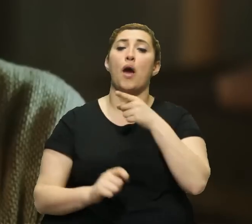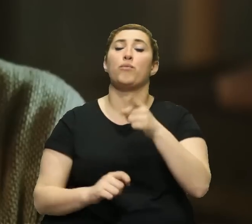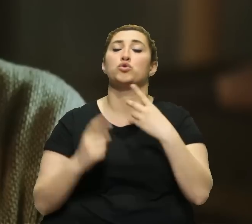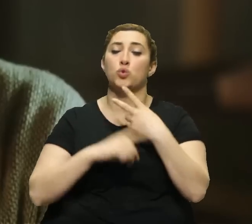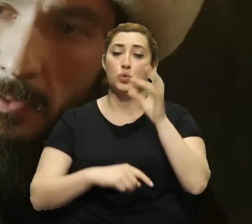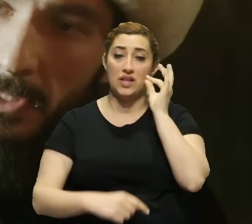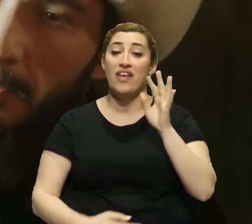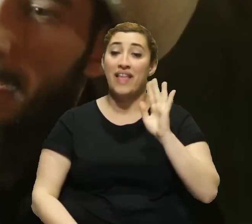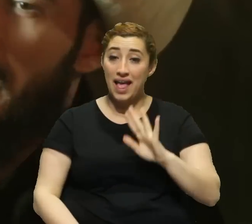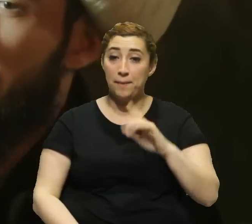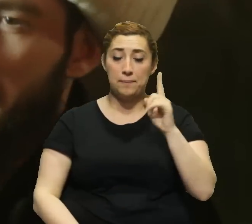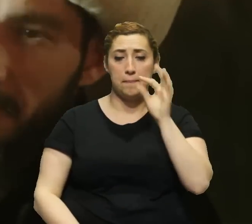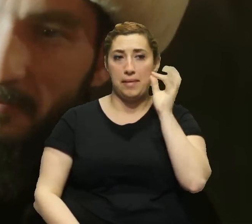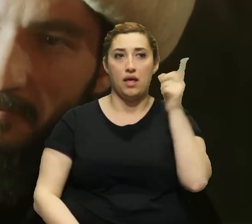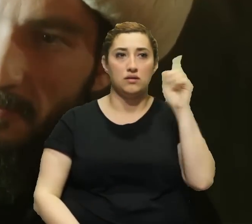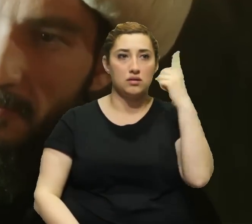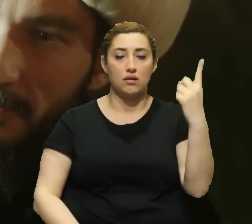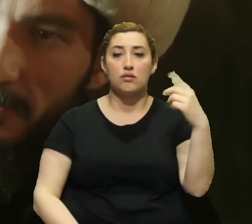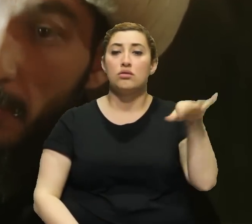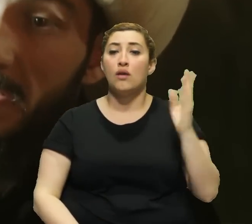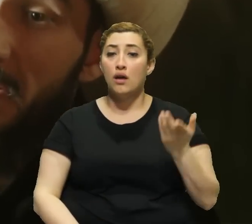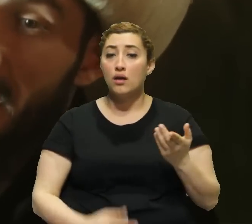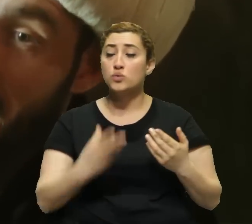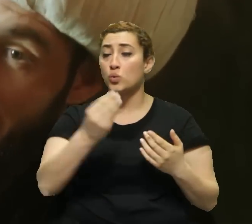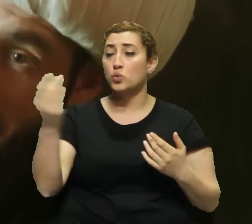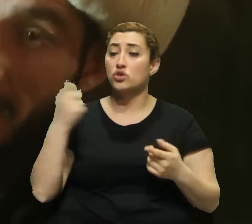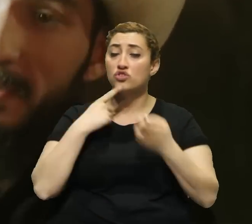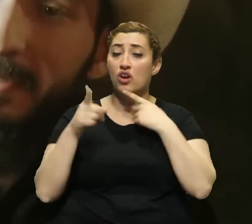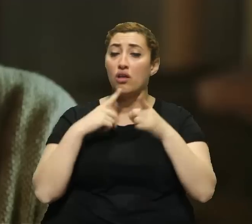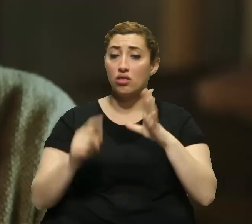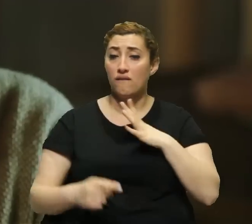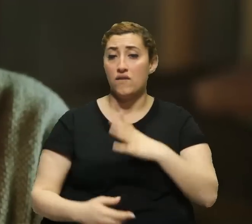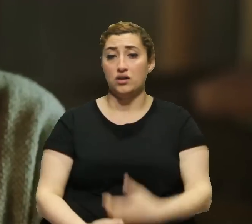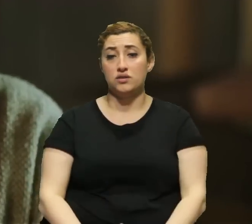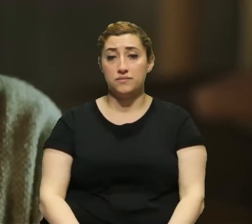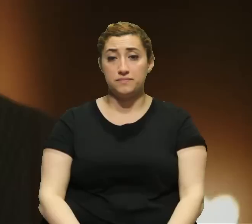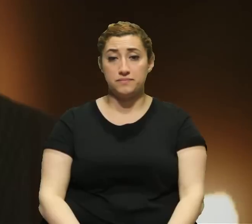Hem bir Bey değil ki başka şikayetçiler de vardır.